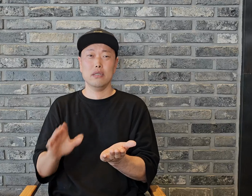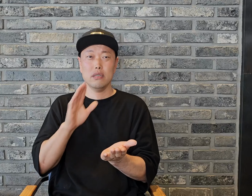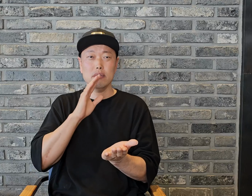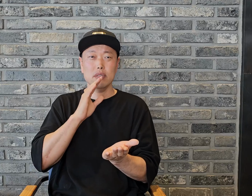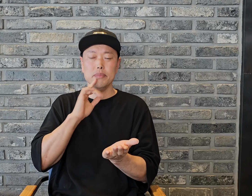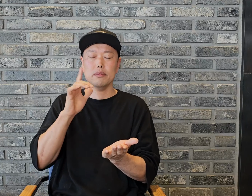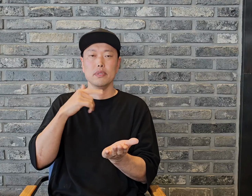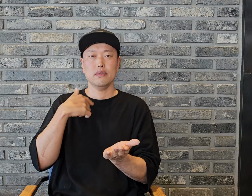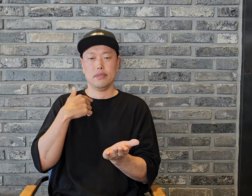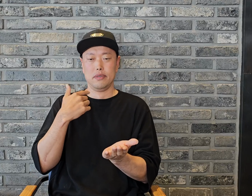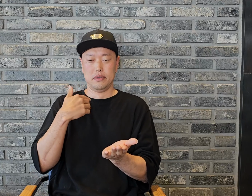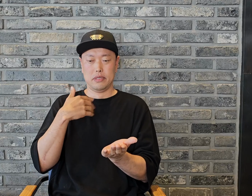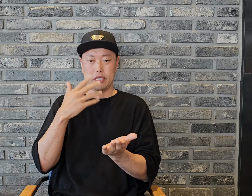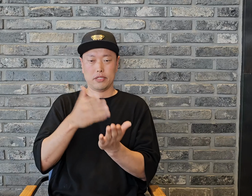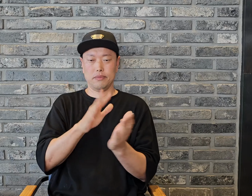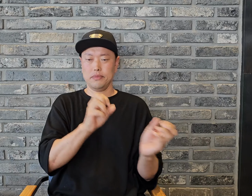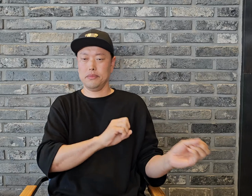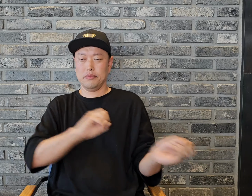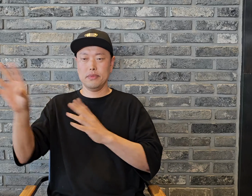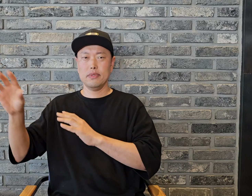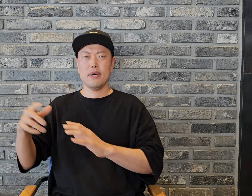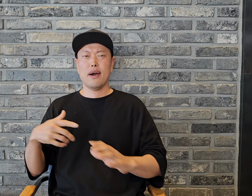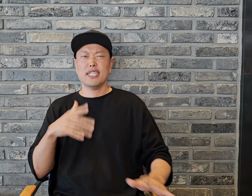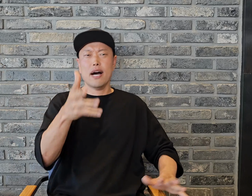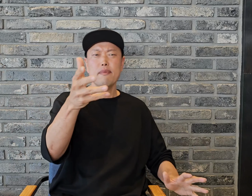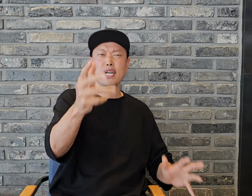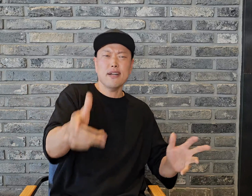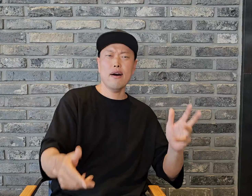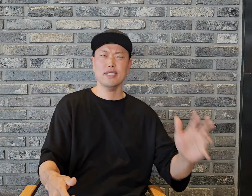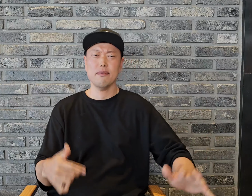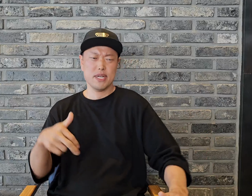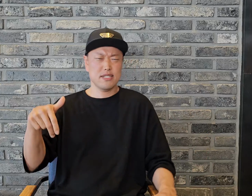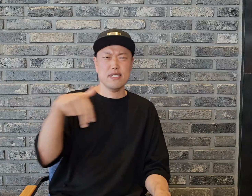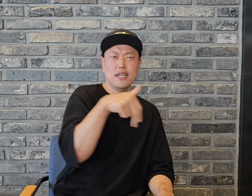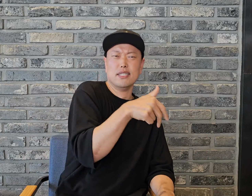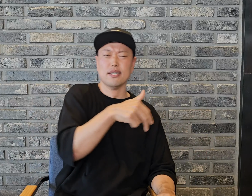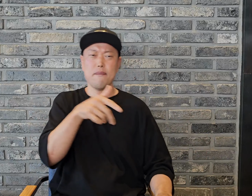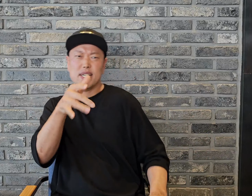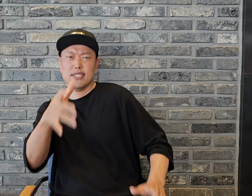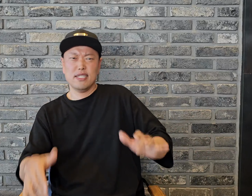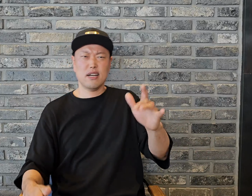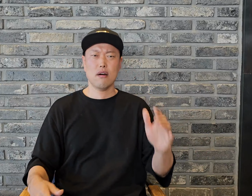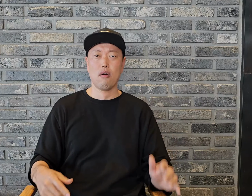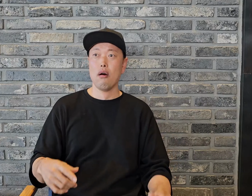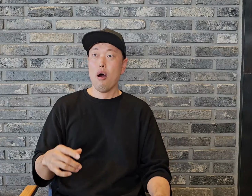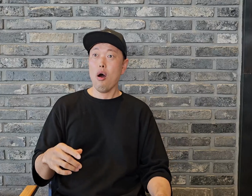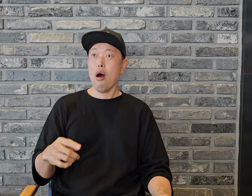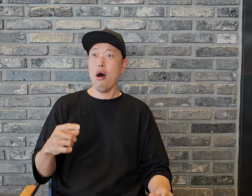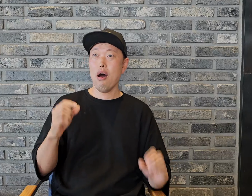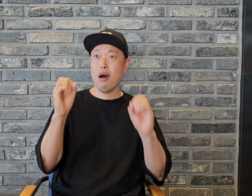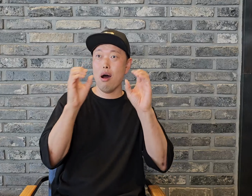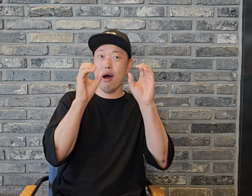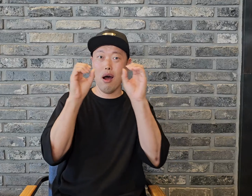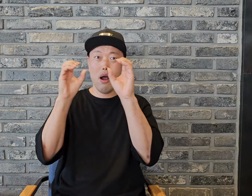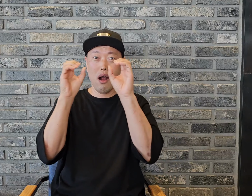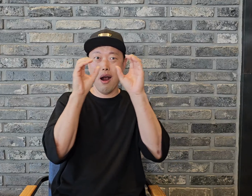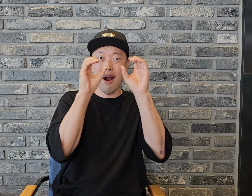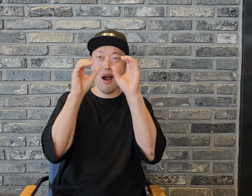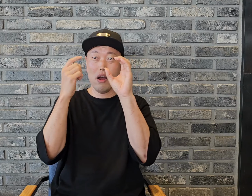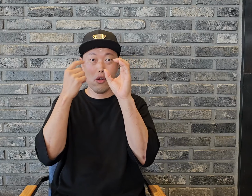Werfen Sie diese Methode weg und versuchen Sie es mit der Live-Gebärdensprache. Schülerbeben.